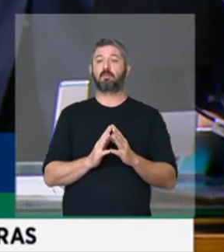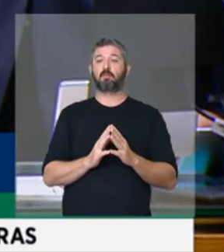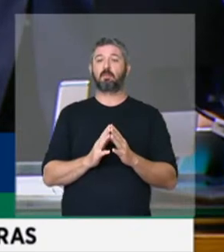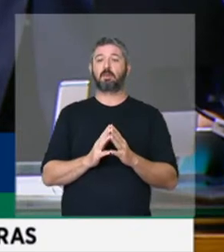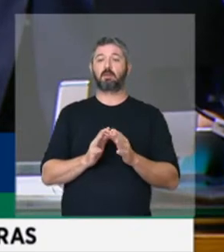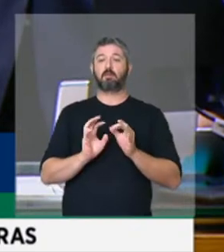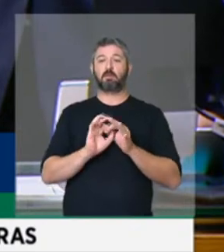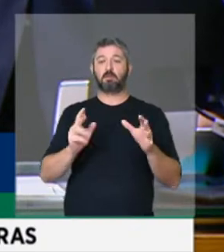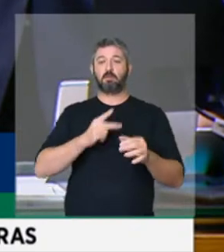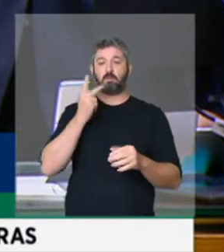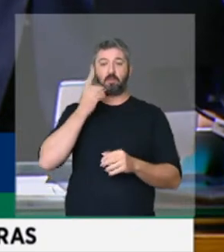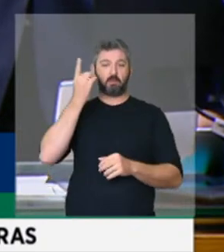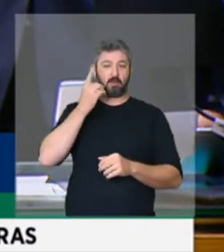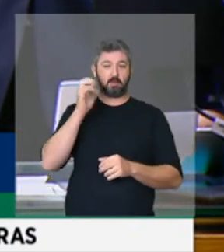FEDERAL NÚMERO 1/2020 CONCEDO